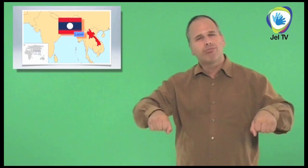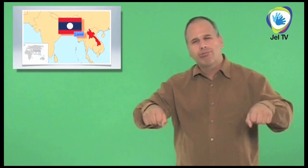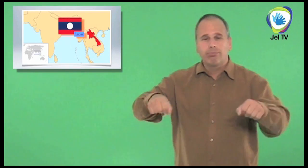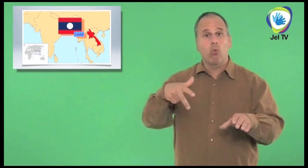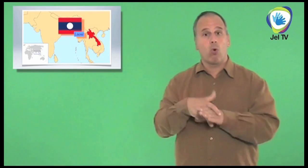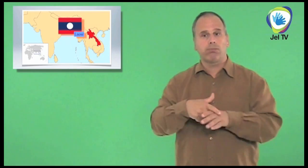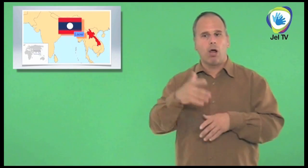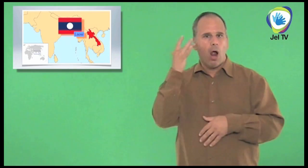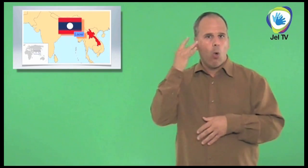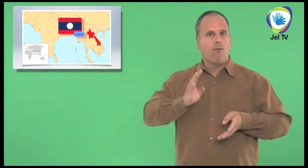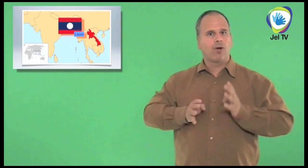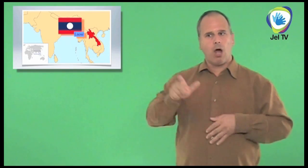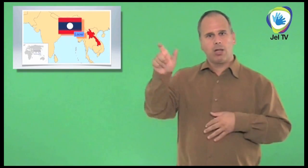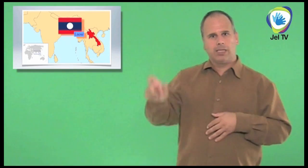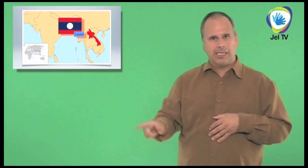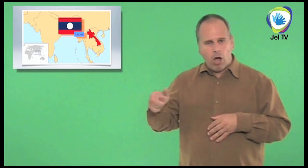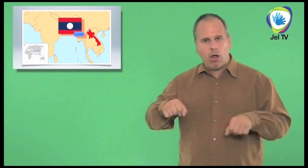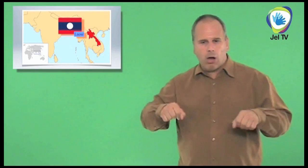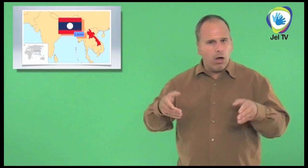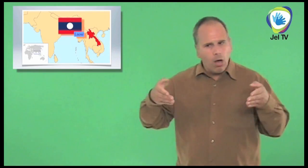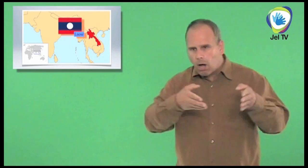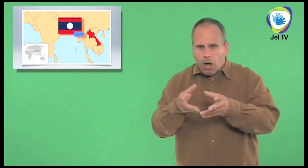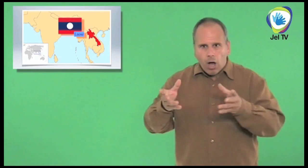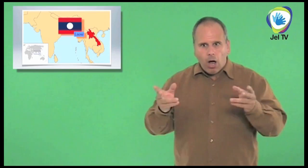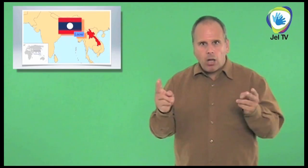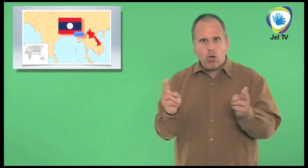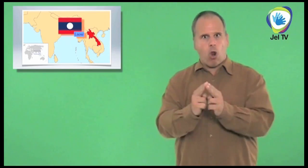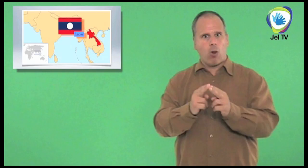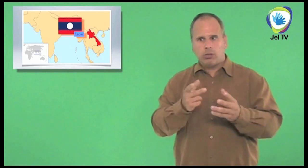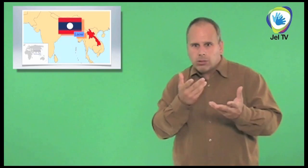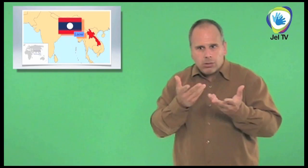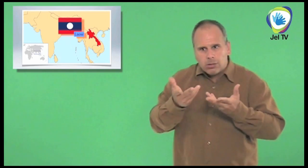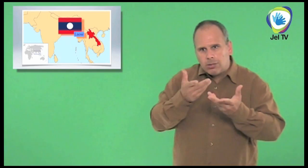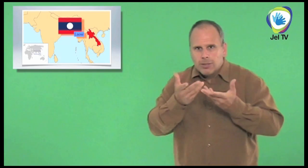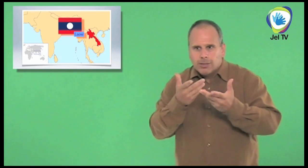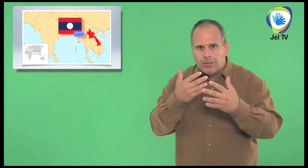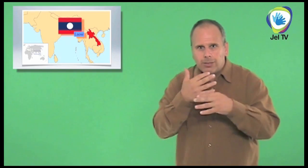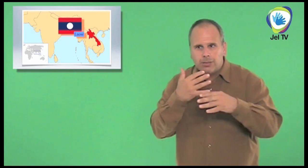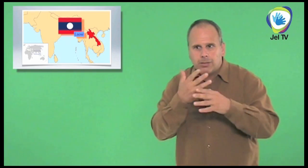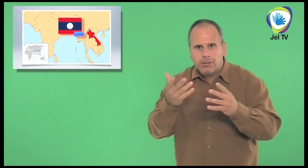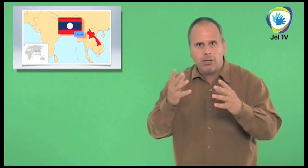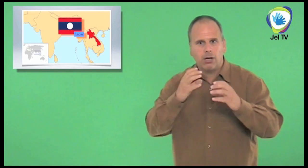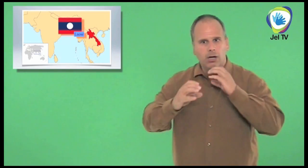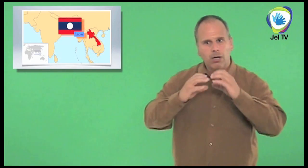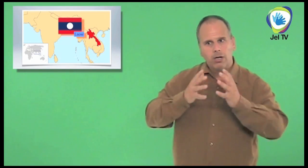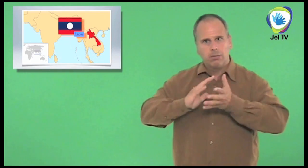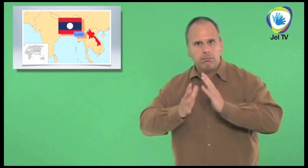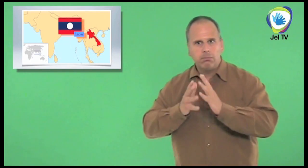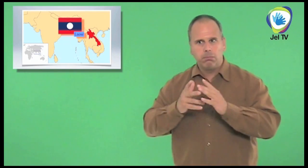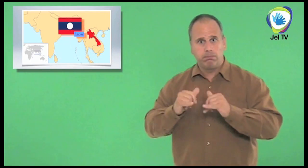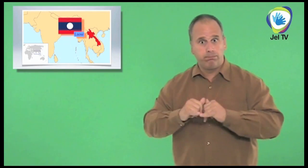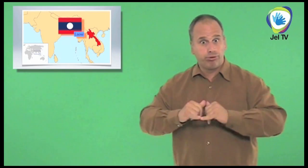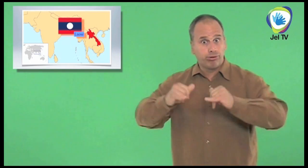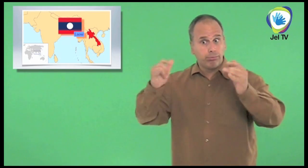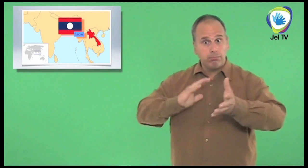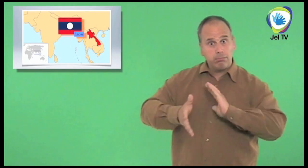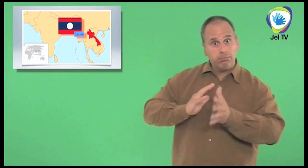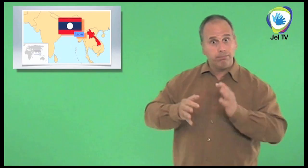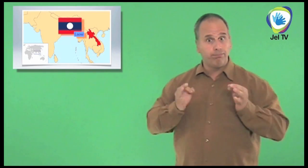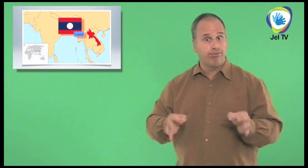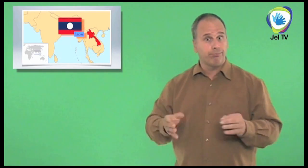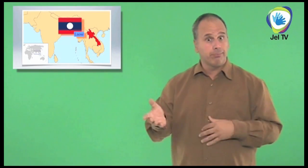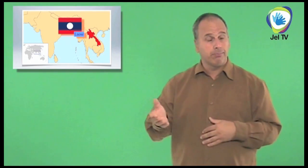Motorozás közben halló franciával találkozott, akivel próbált jelnyelven beszélni, közben a jelnyelvi kommunikációjuk fejlõdött.